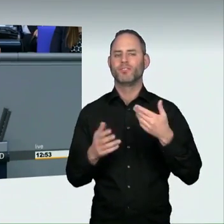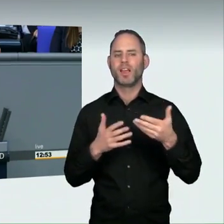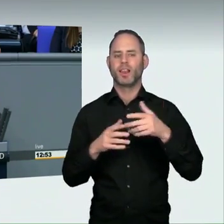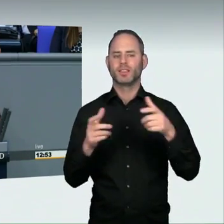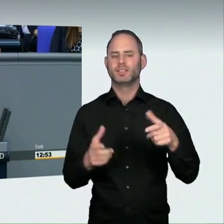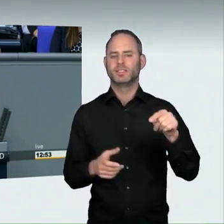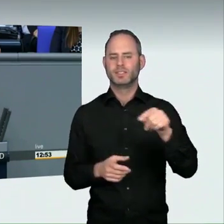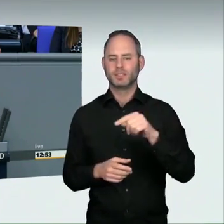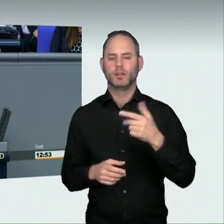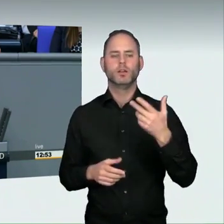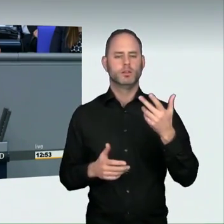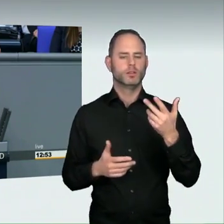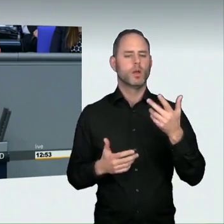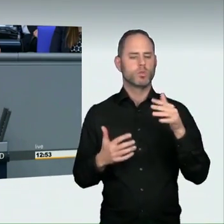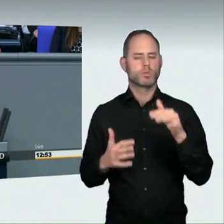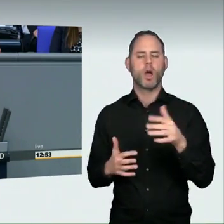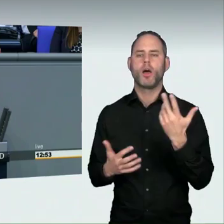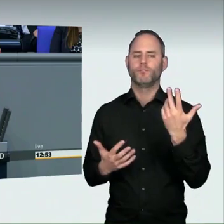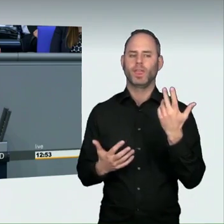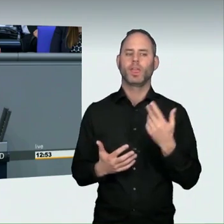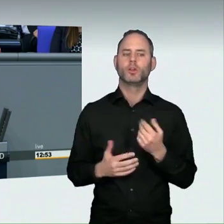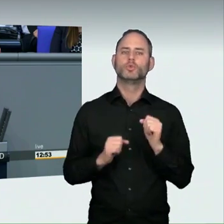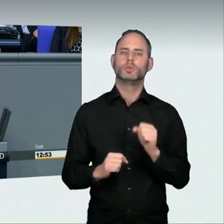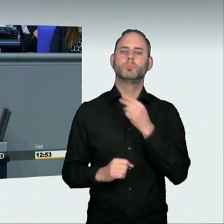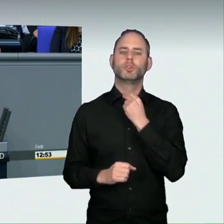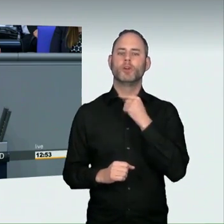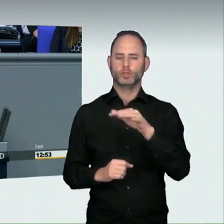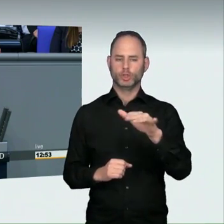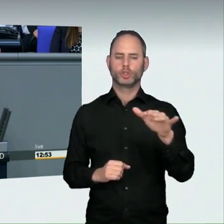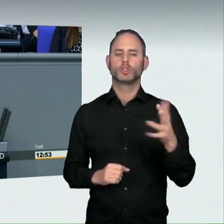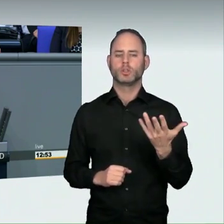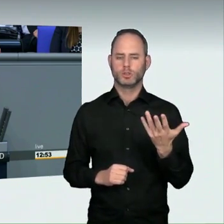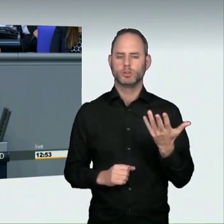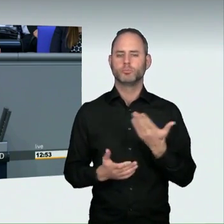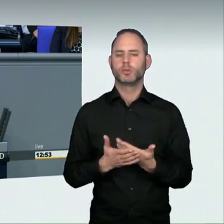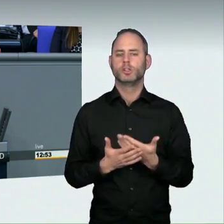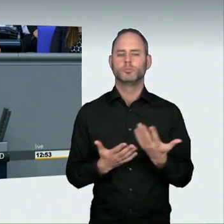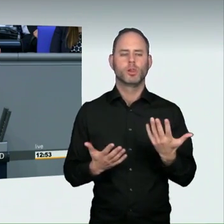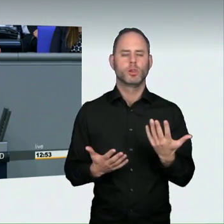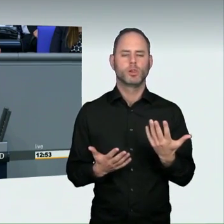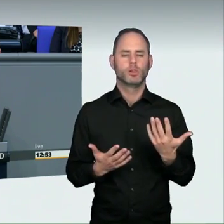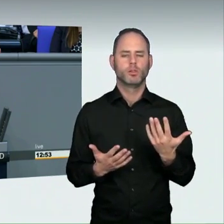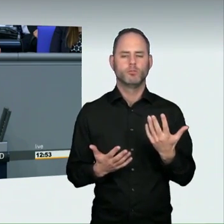für Frauenhäuser zum Schutz der Opfer vor Gewaltübergriffen oder für Ähnliches, angemietet haben. Ich finde, auch hier sollten wir